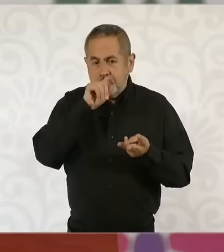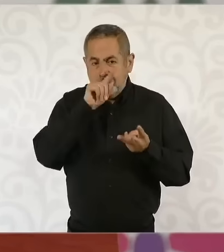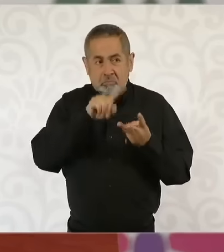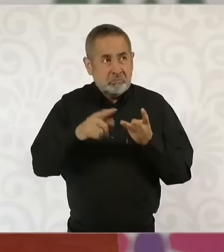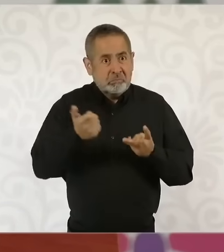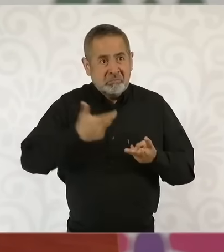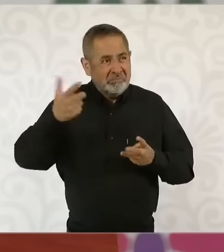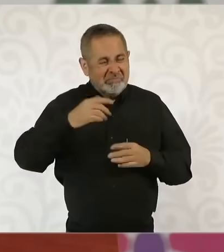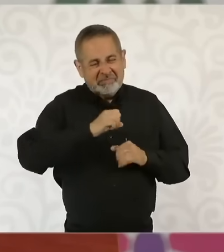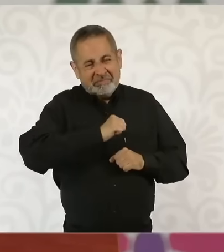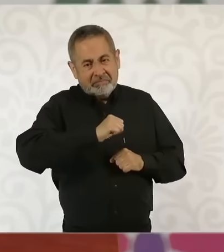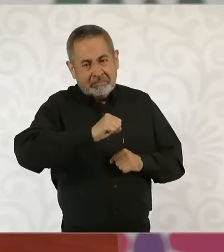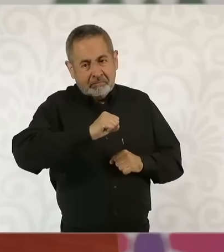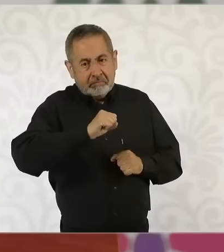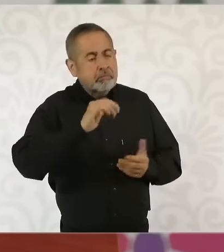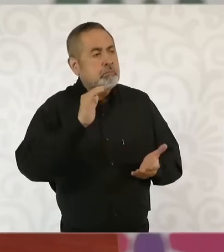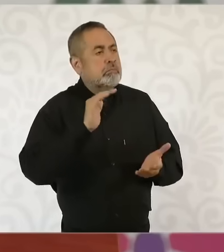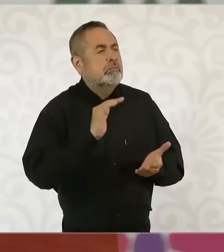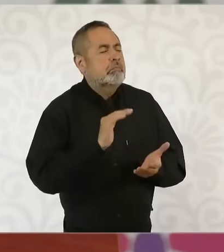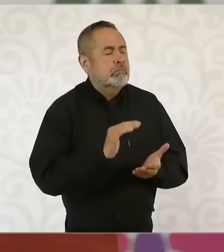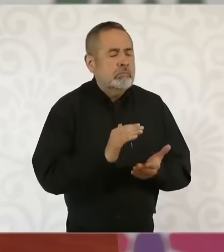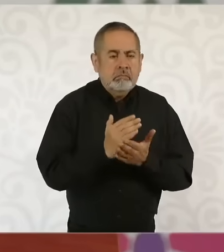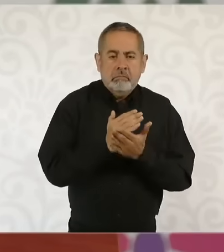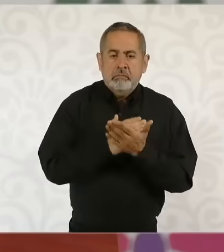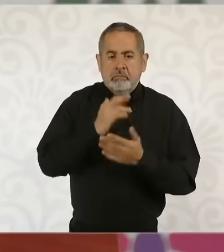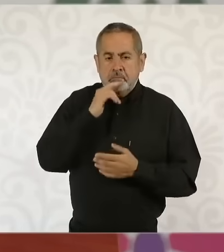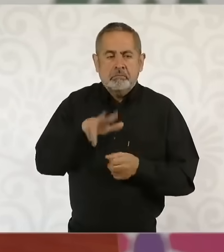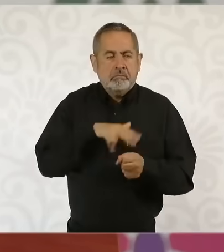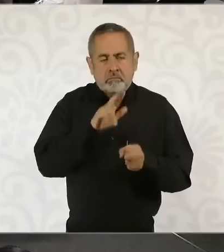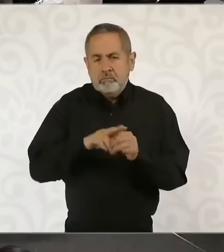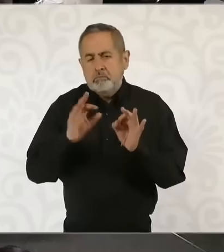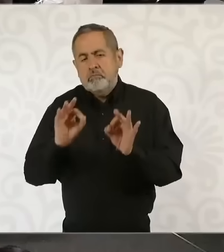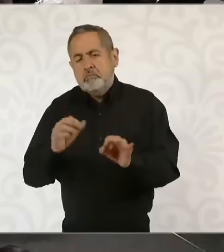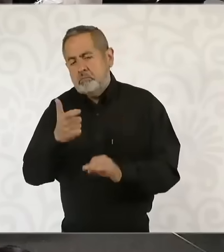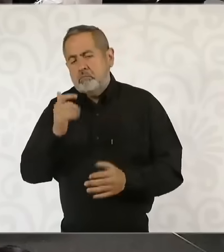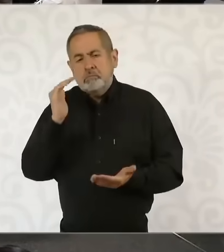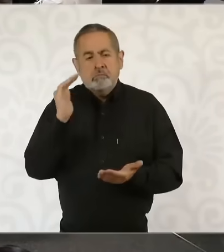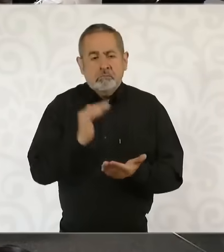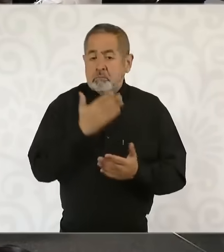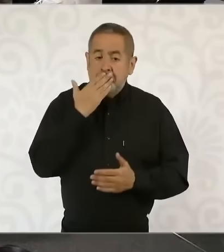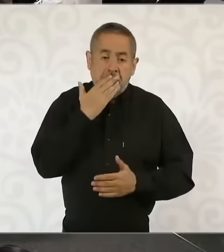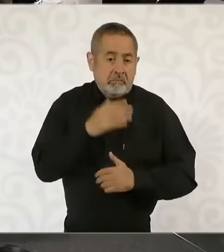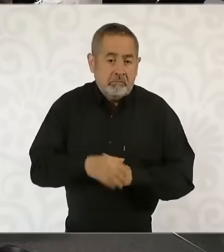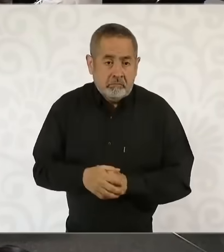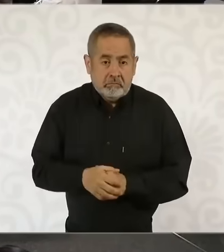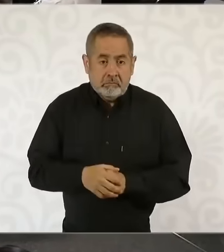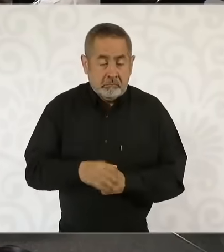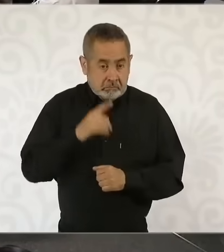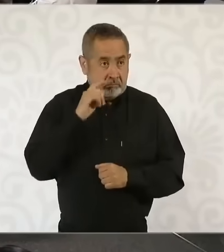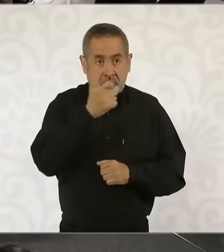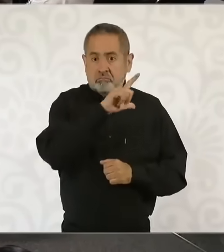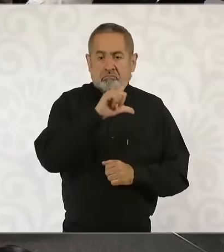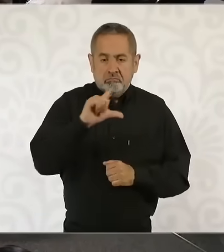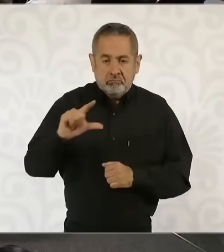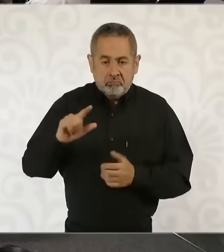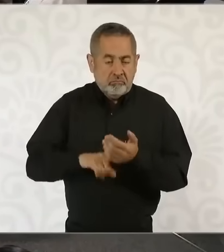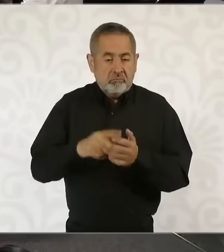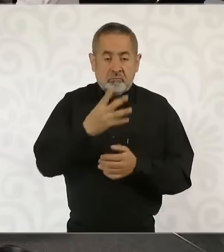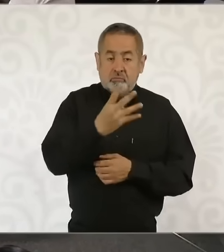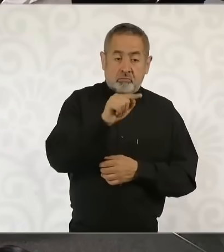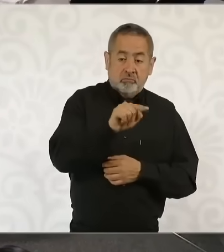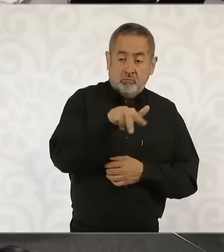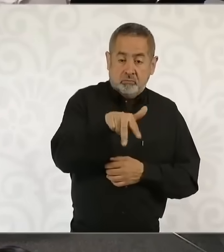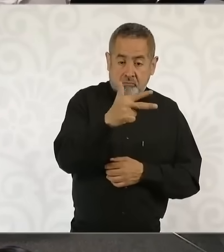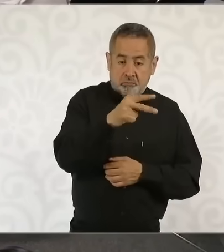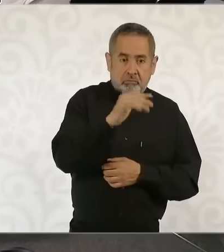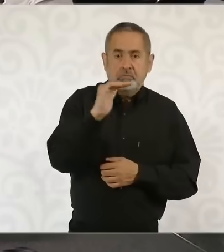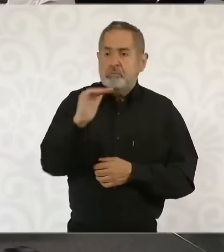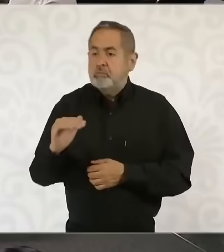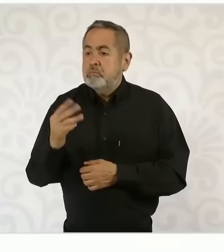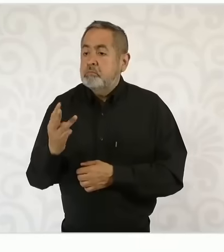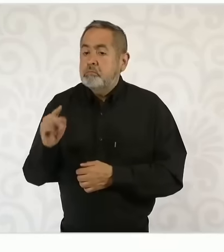y ya están pues regresando a su precio y eh es una reducción importante, pasó de 413 a 3.55 55 y